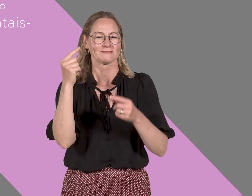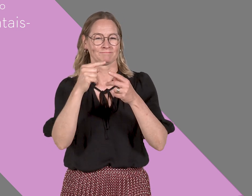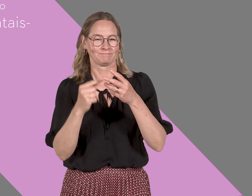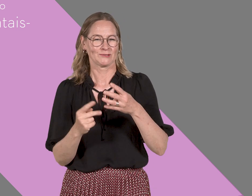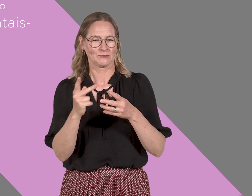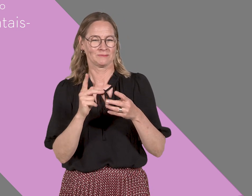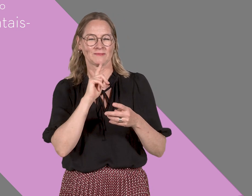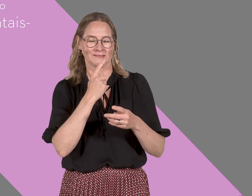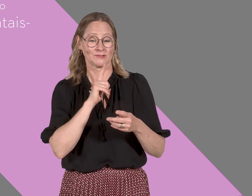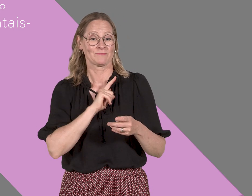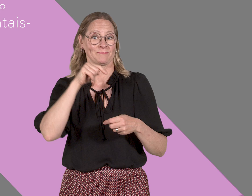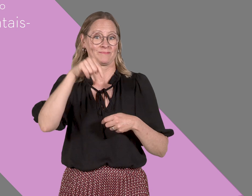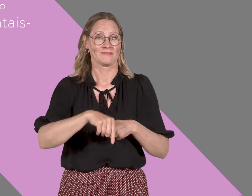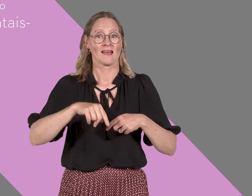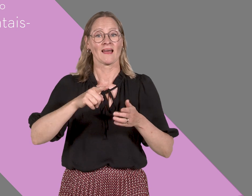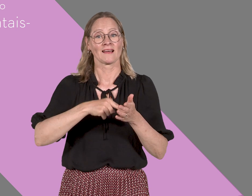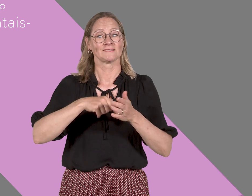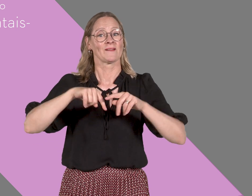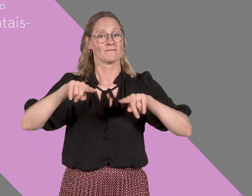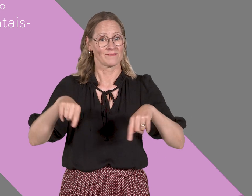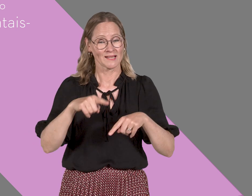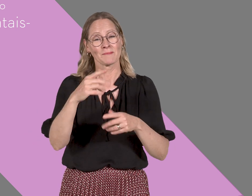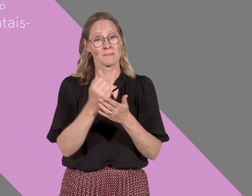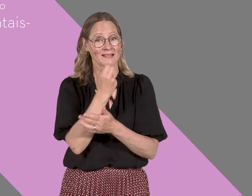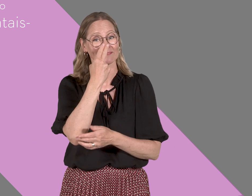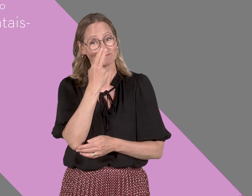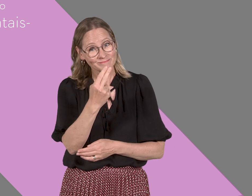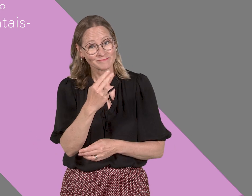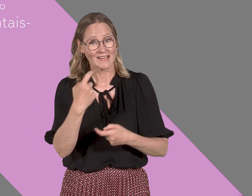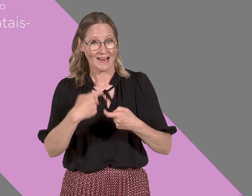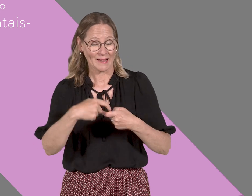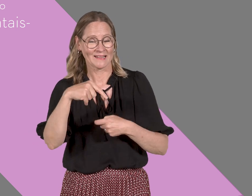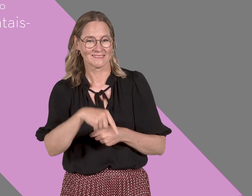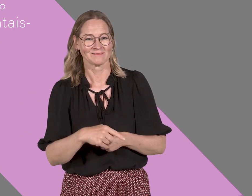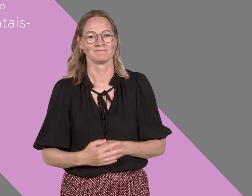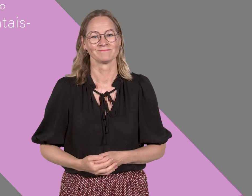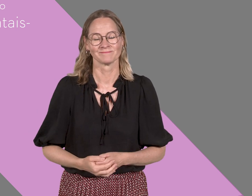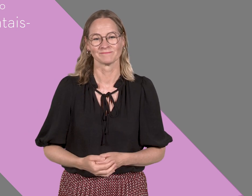näihin ja moniin muihin kysymyksiin haastatteluvideolla, - jonka pääset katsomaan oheisesta linkistä.